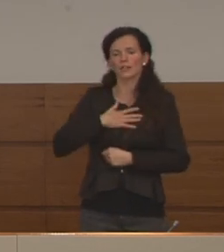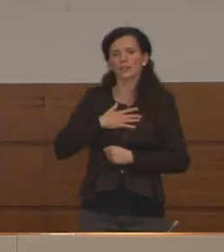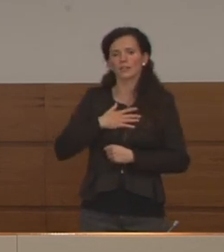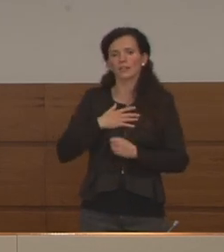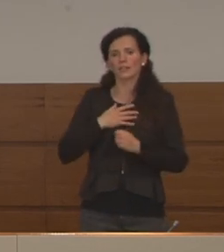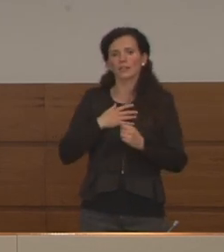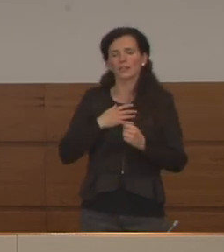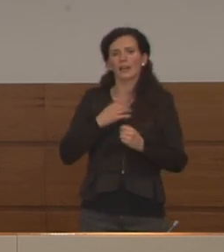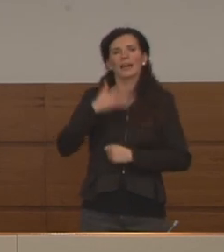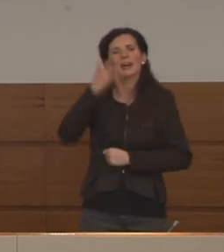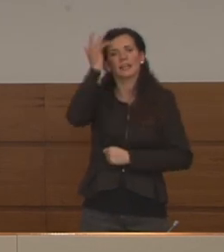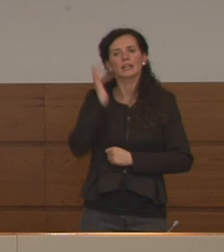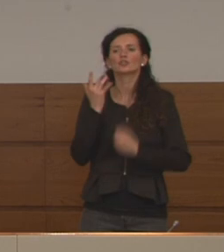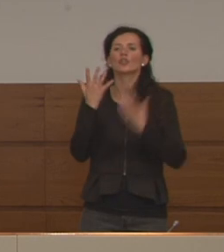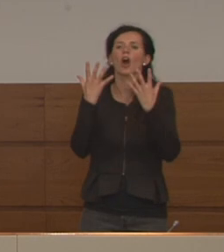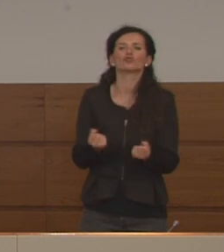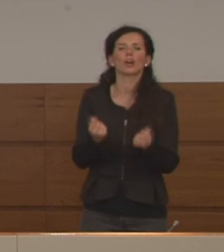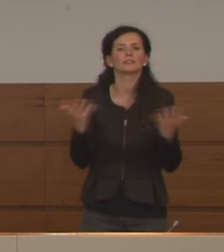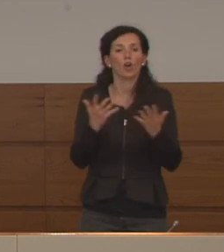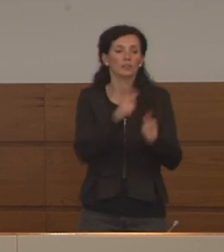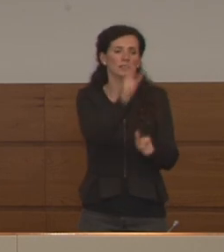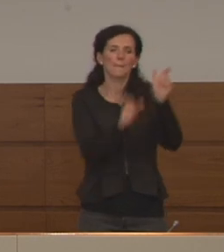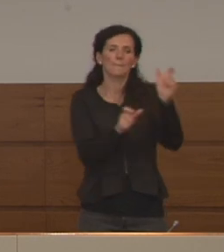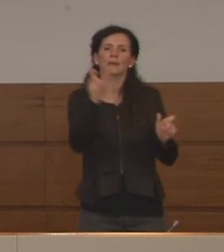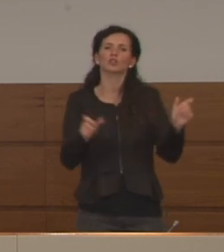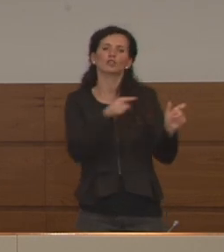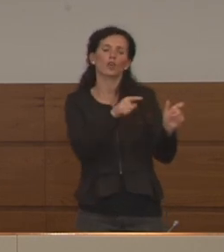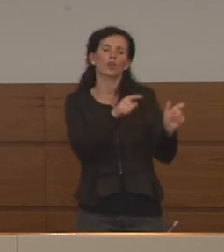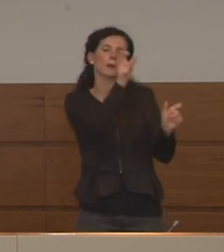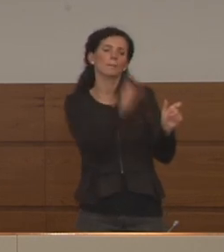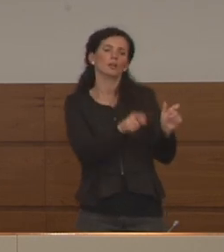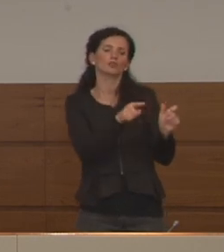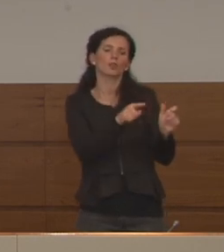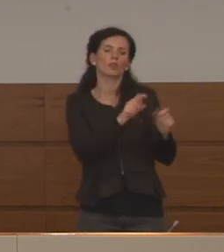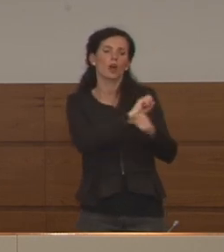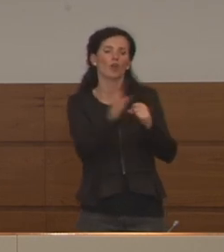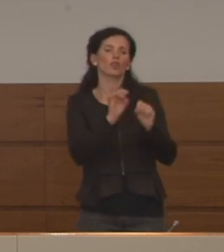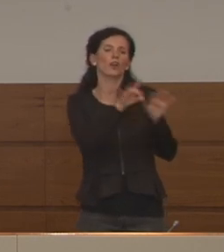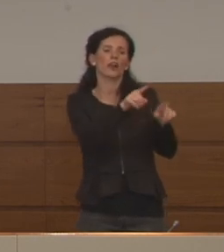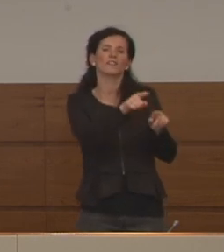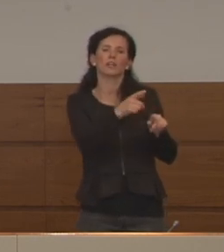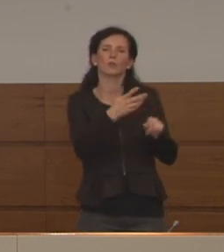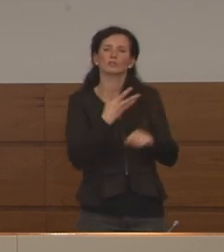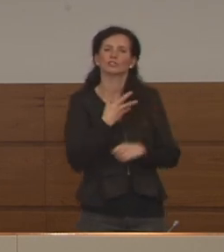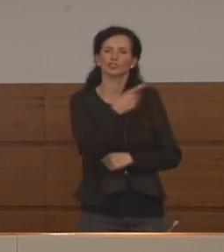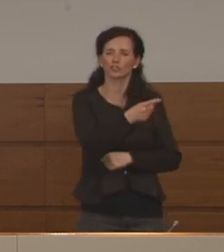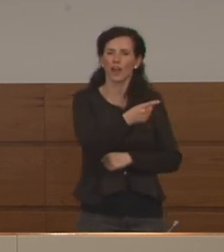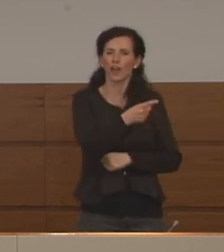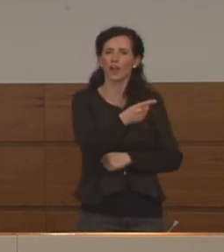persone false positive, cioè che testano positive come aventi anticorpi